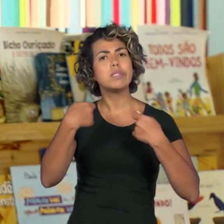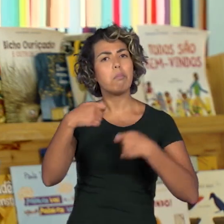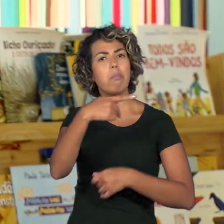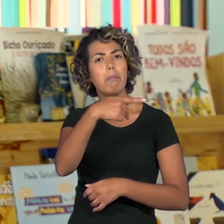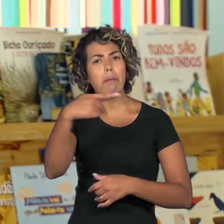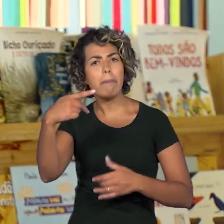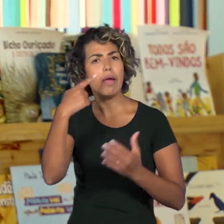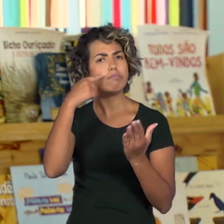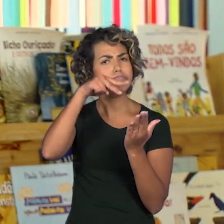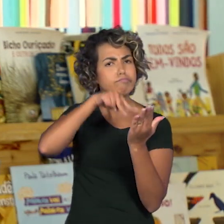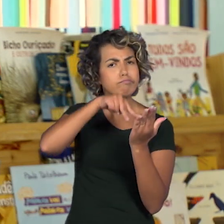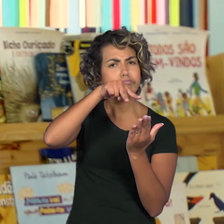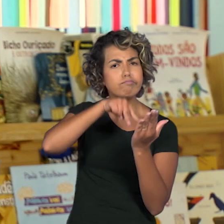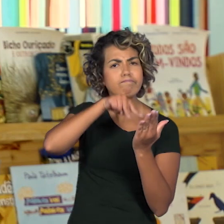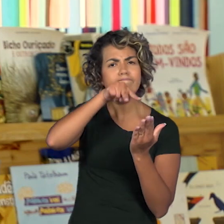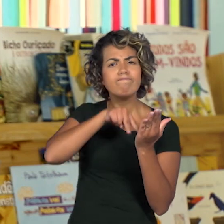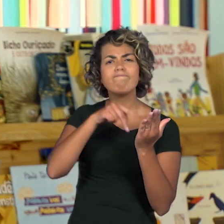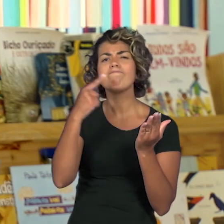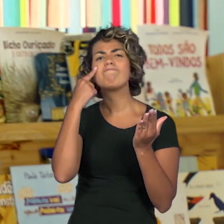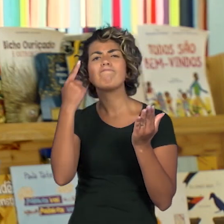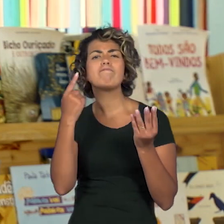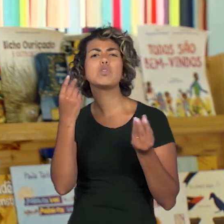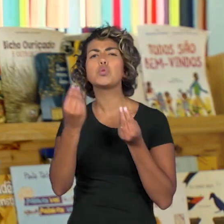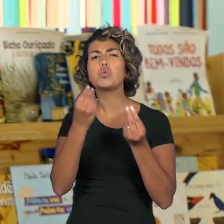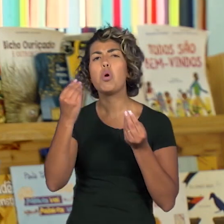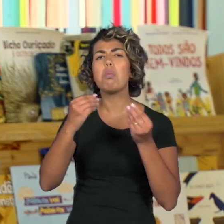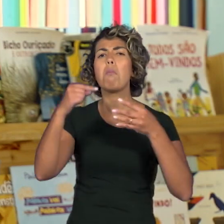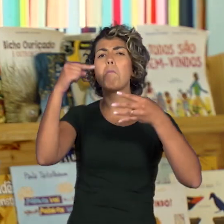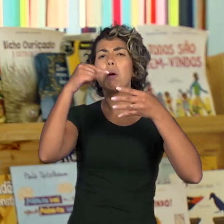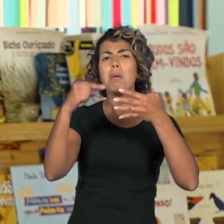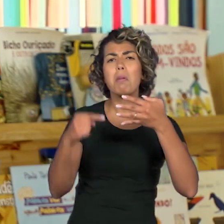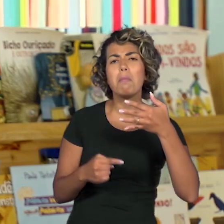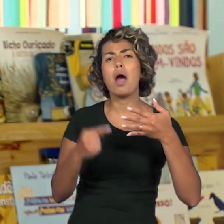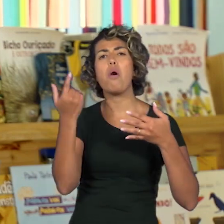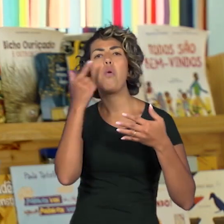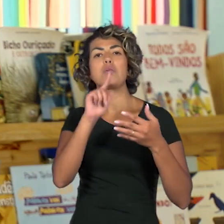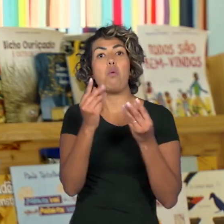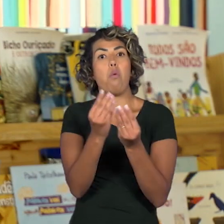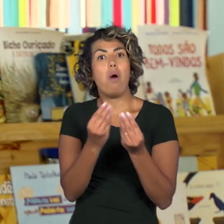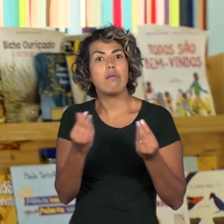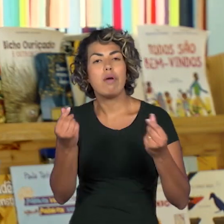REVISITAR O PPP; REFLETIR SOBRE O OBSERVADO NOS INDICADORES DE QUALIDADE;